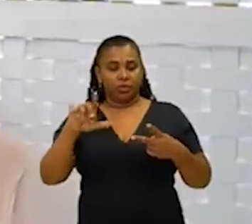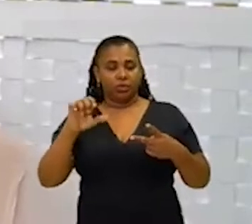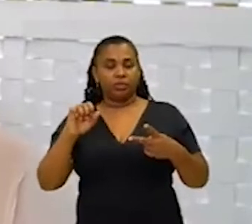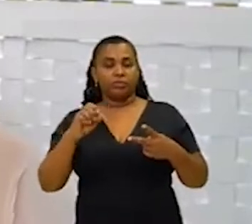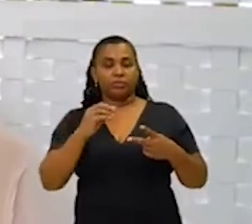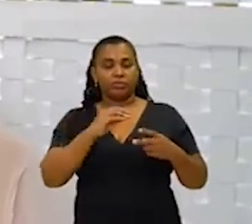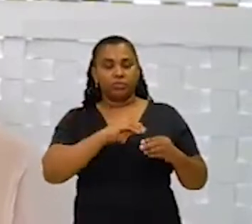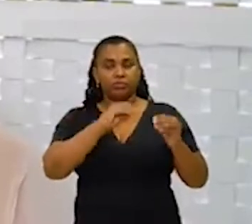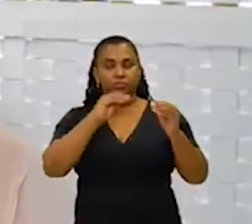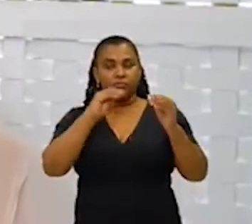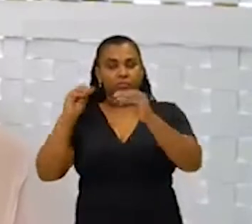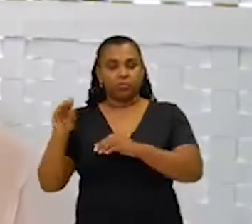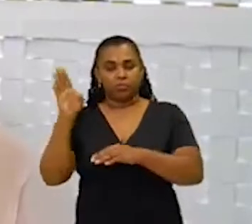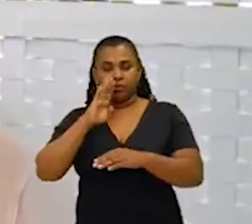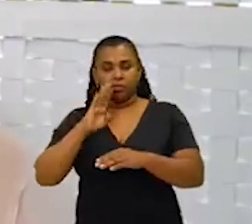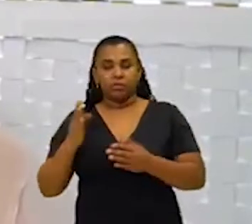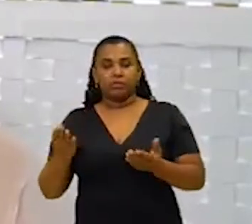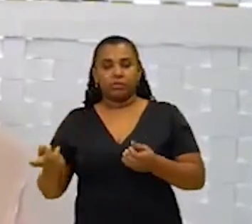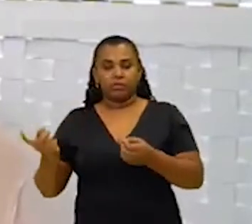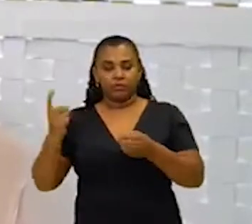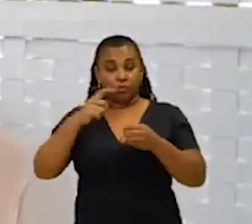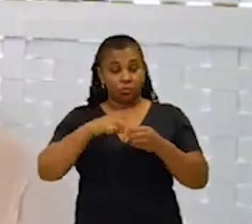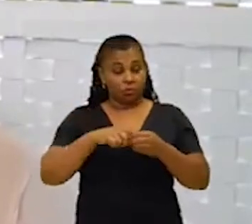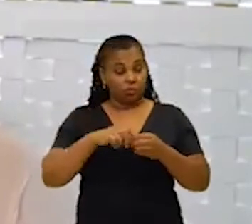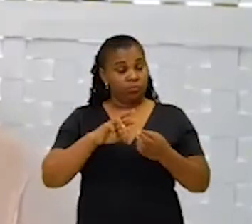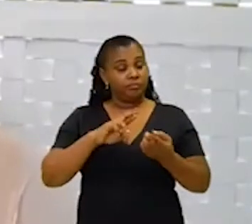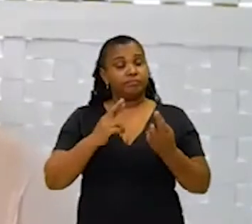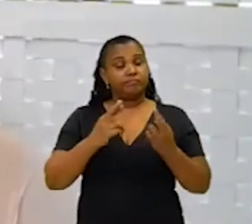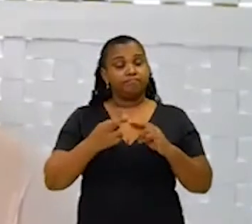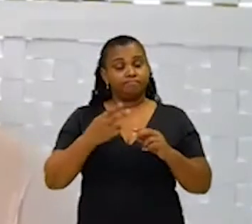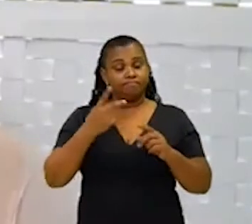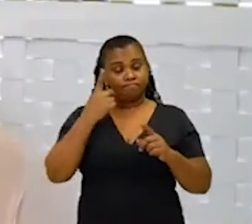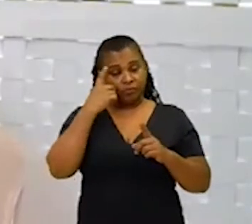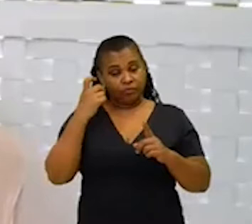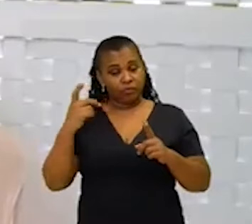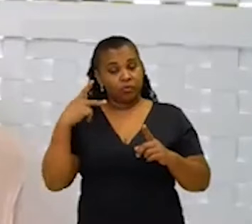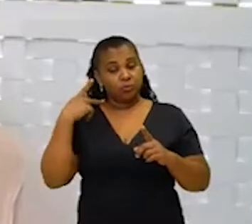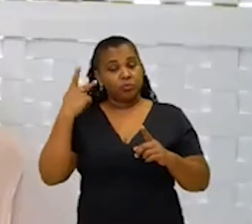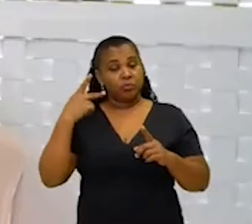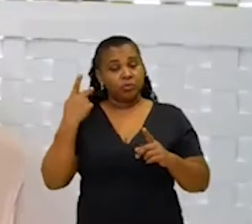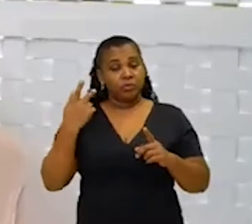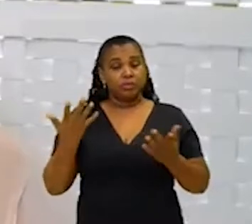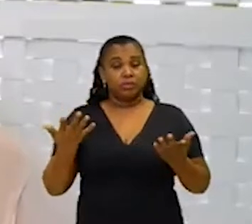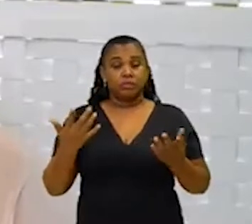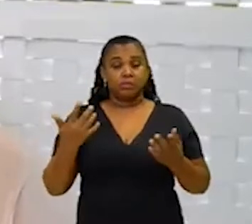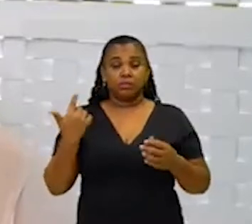voltou relacionada essa violência de política que não tem como não ser interseccionado entre gênero